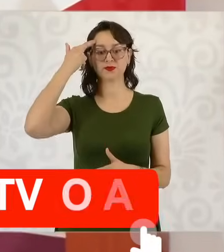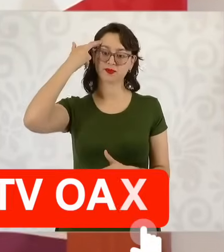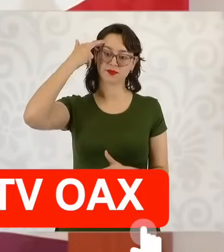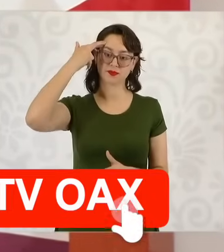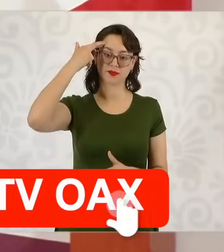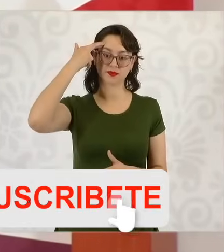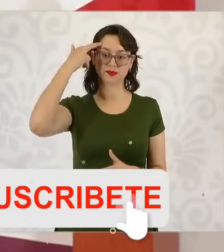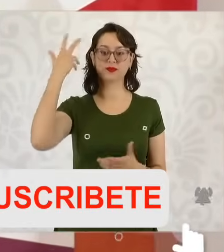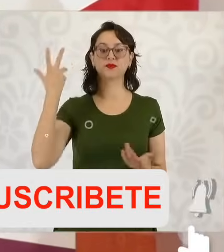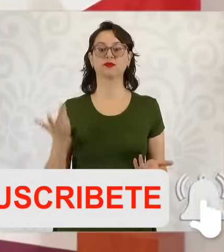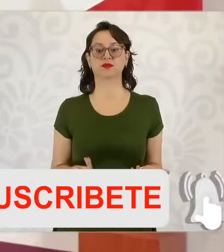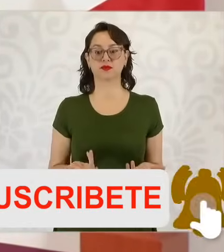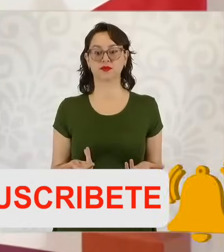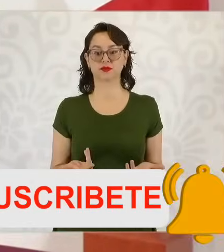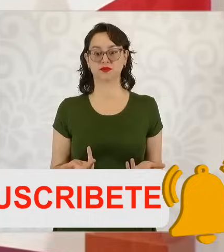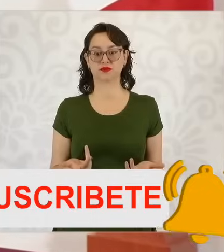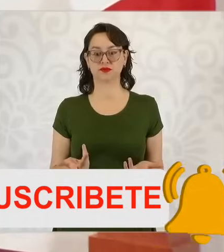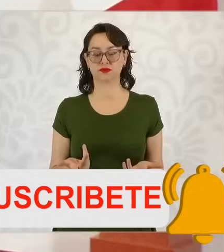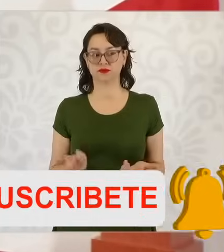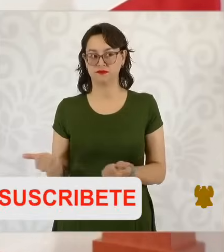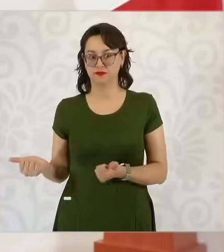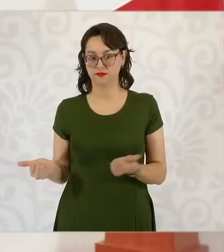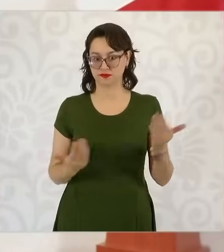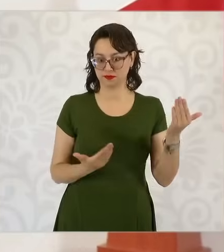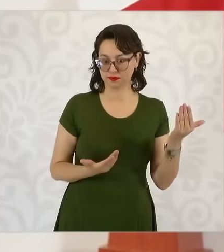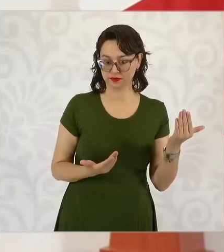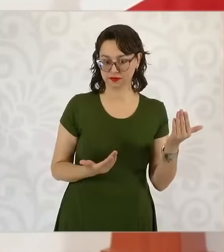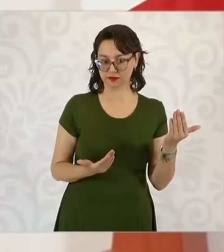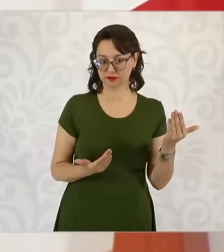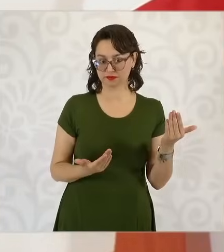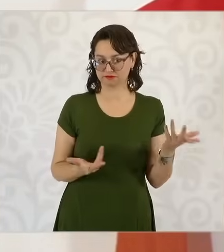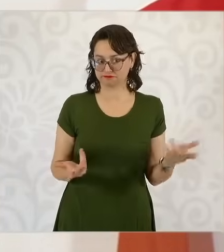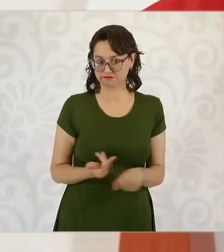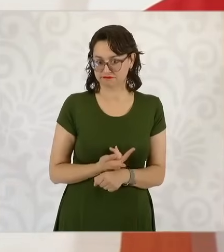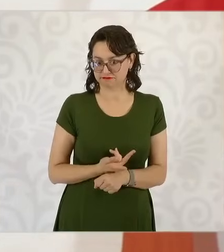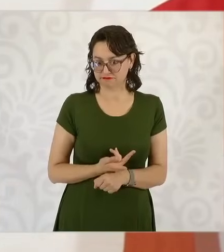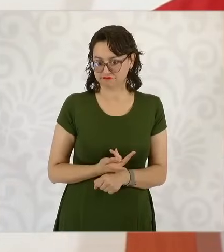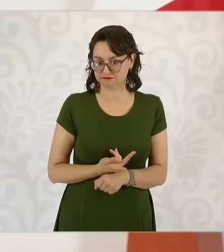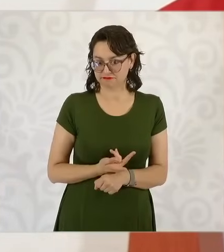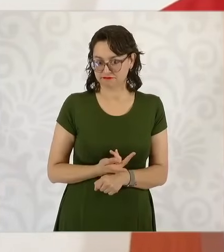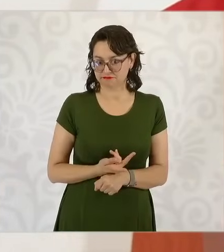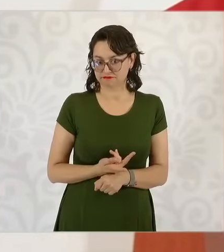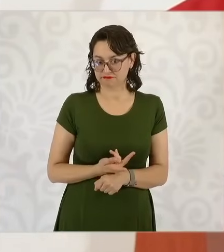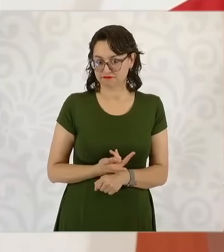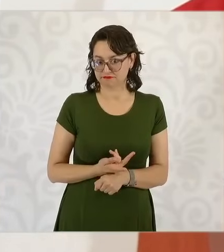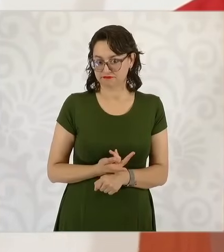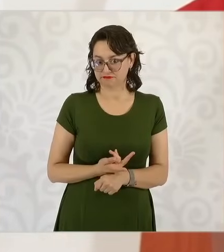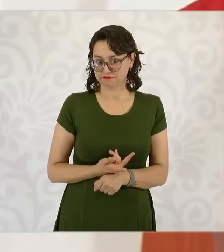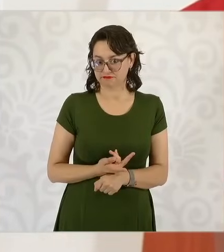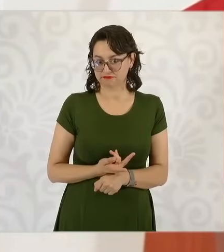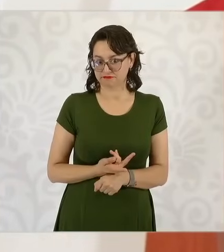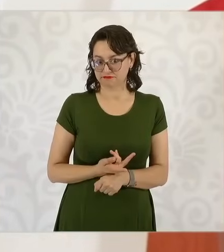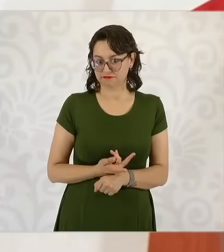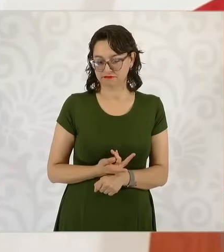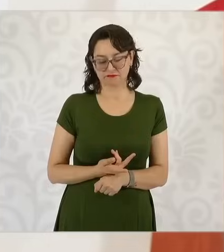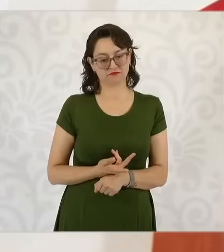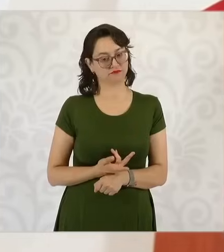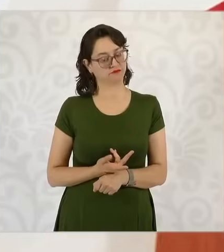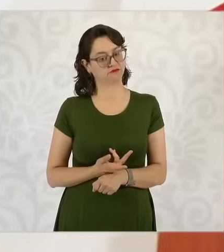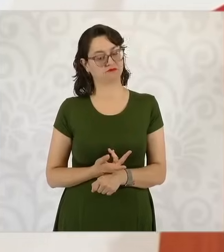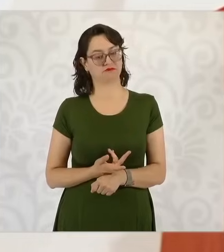extradición y sí en efecto es si hay una política de ellos de no